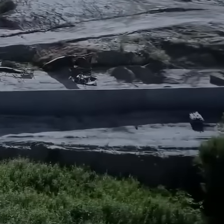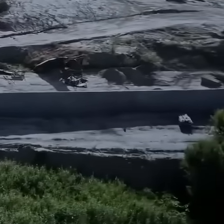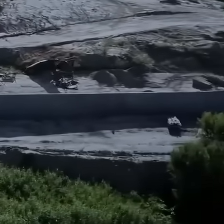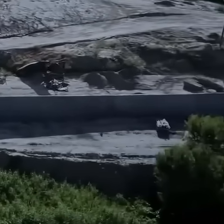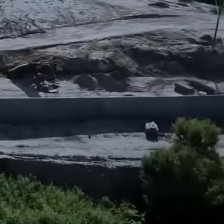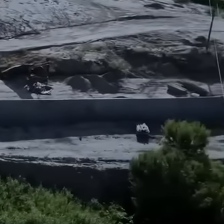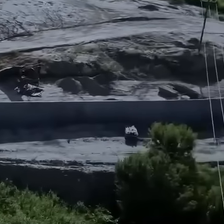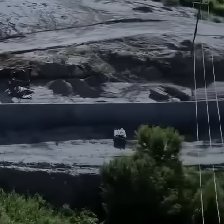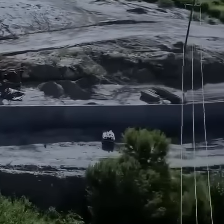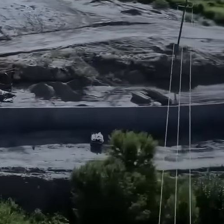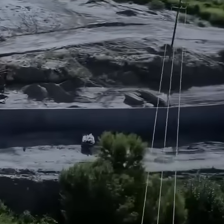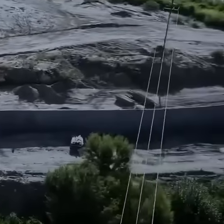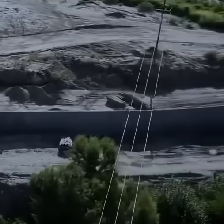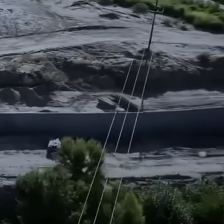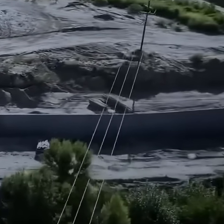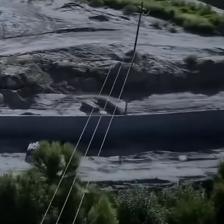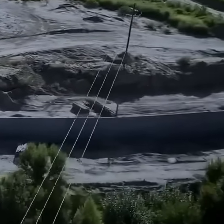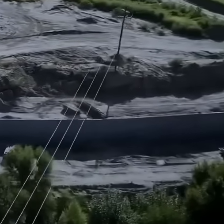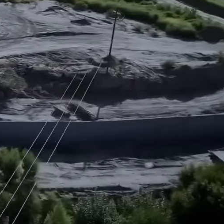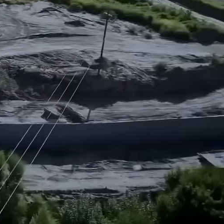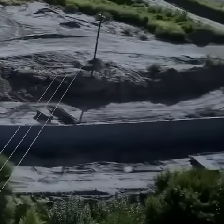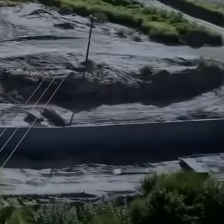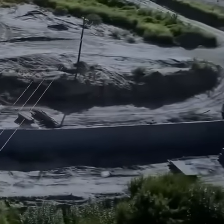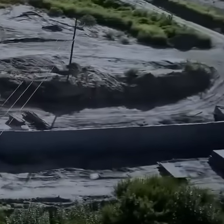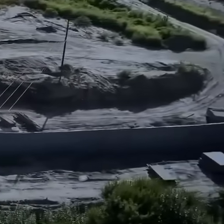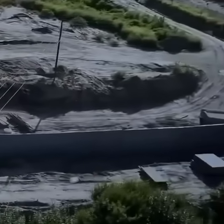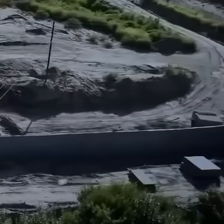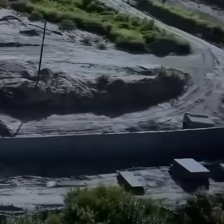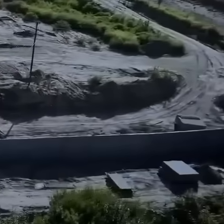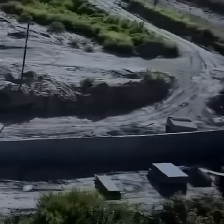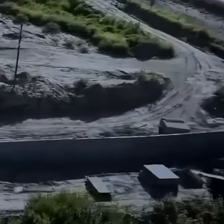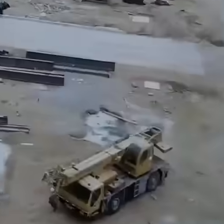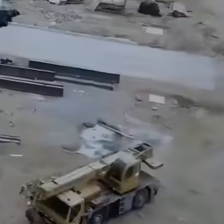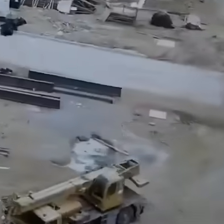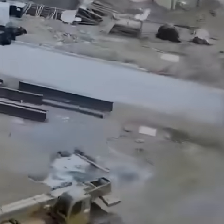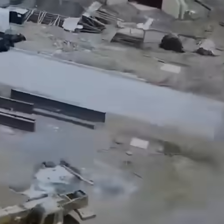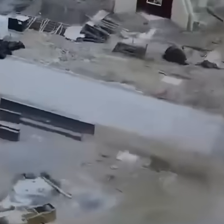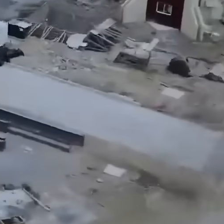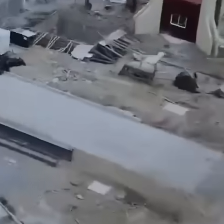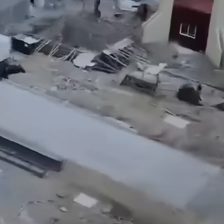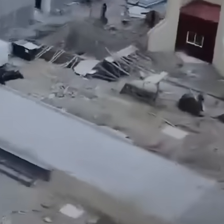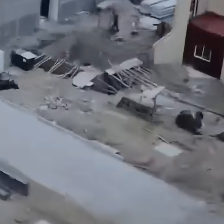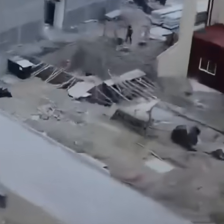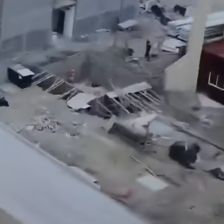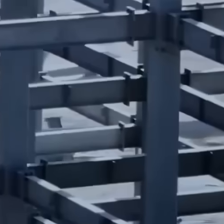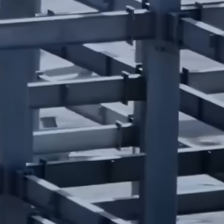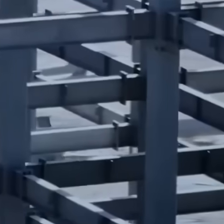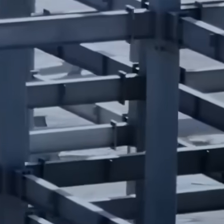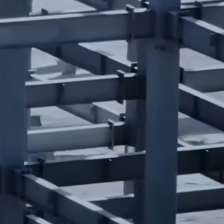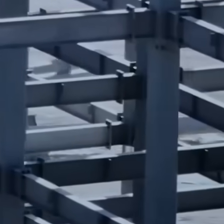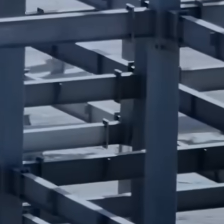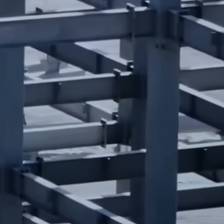28.96 haáreas al sureste de Nuevo Laredo con una inversión superior a 4,000 millones de pesos,